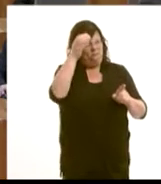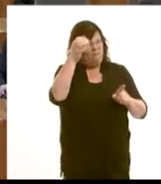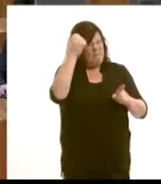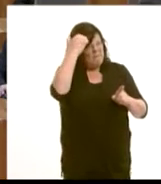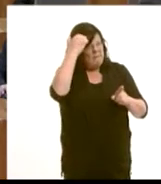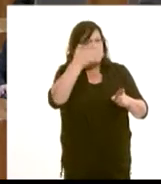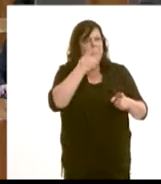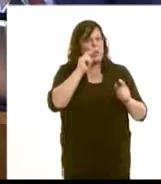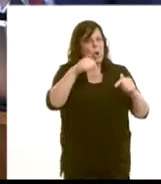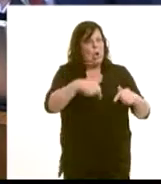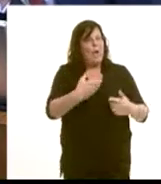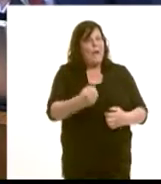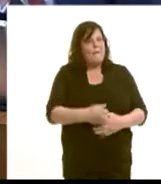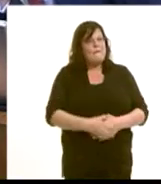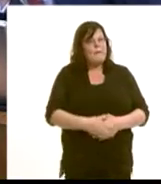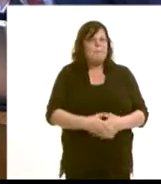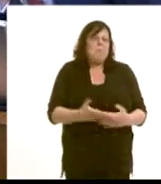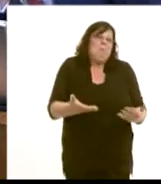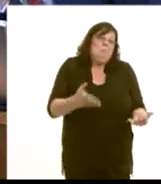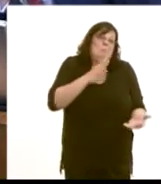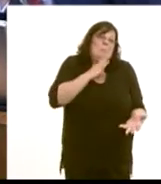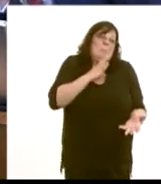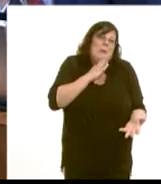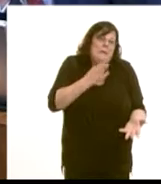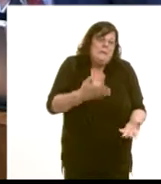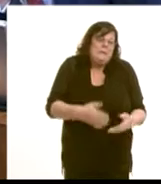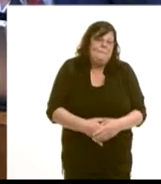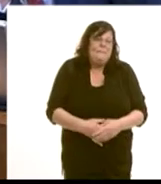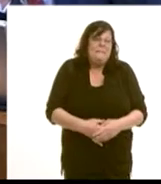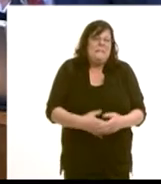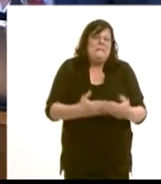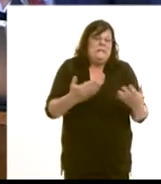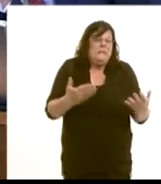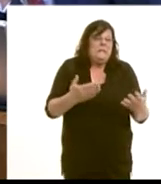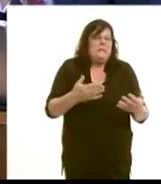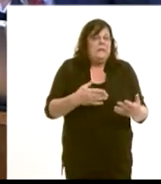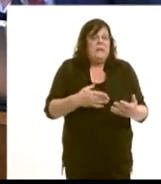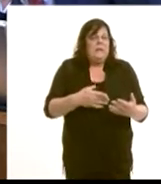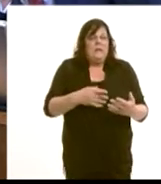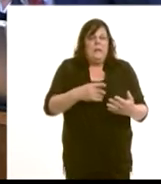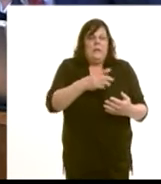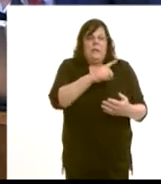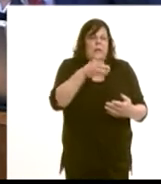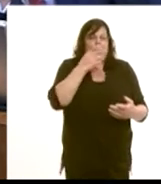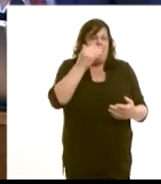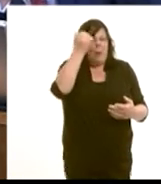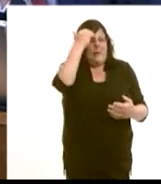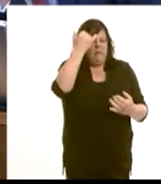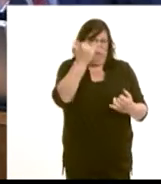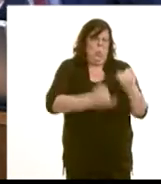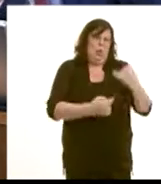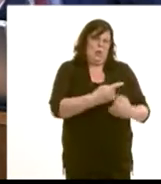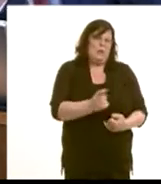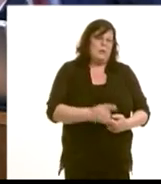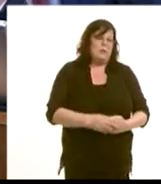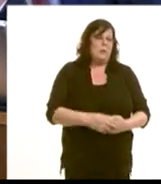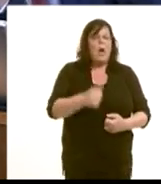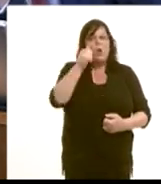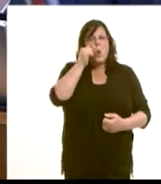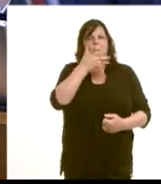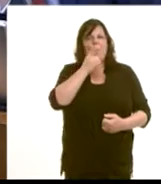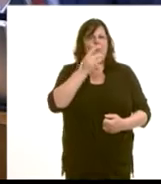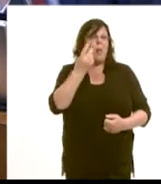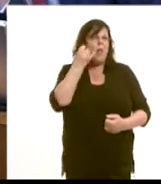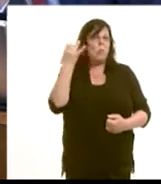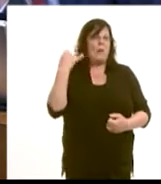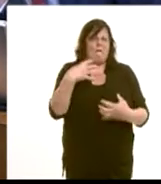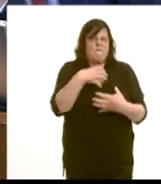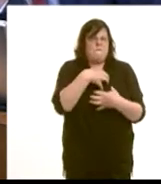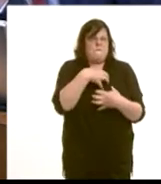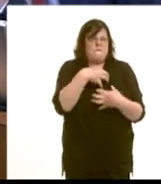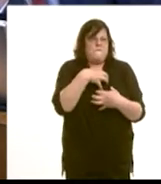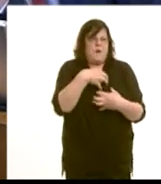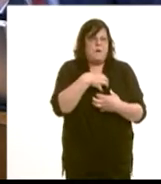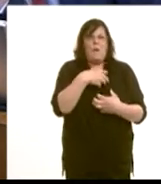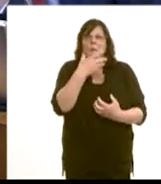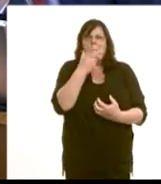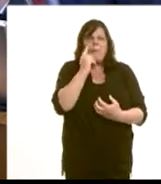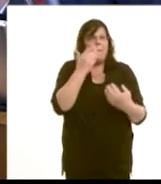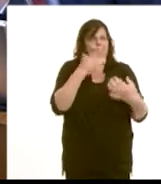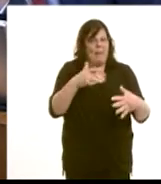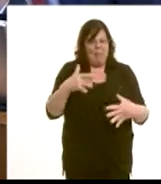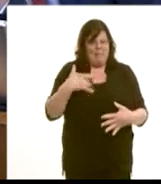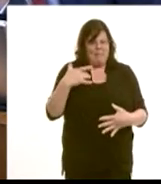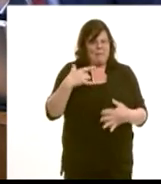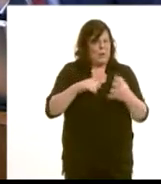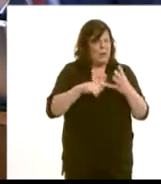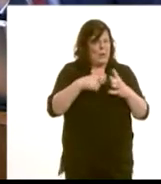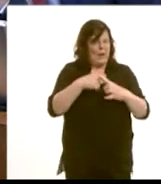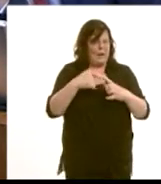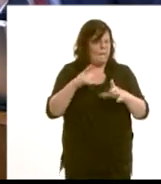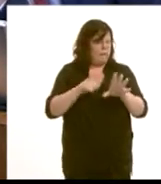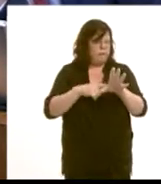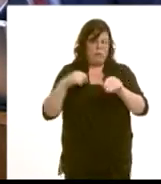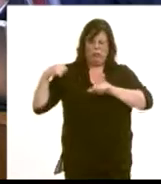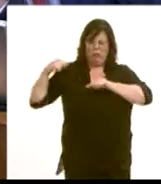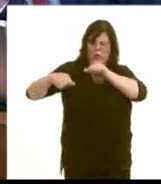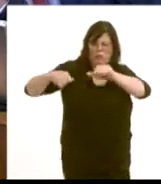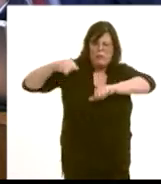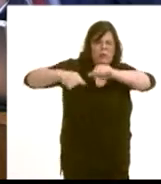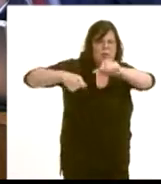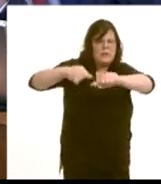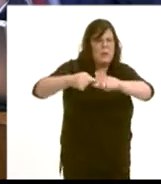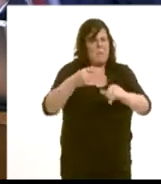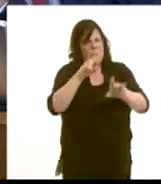yma.